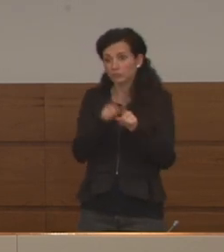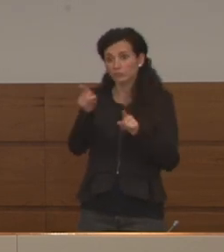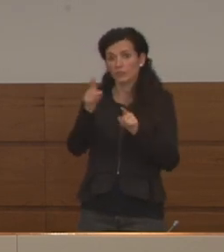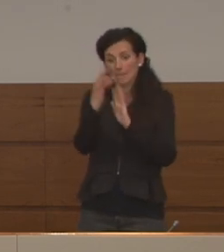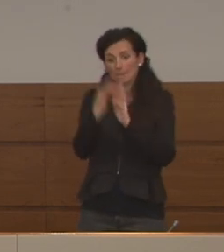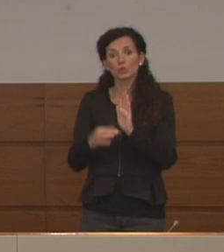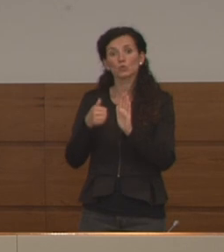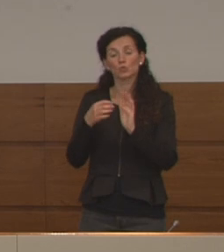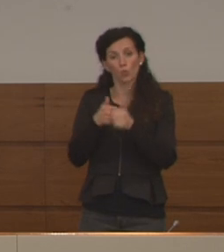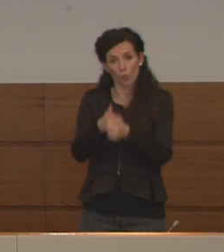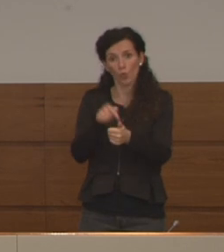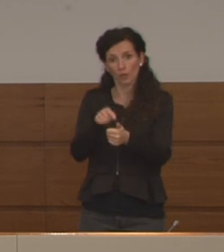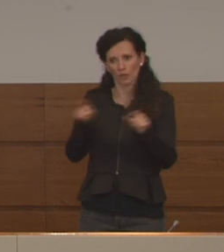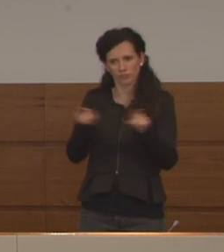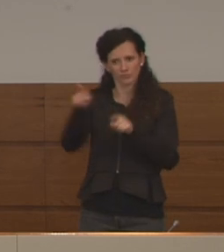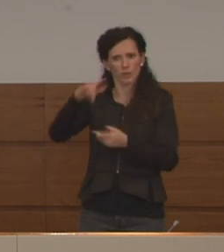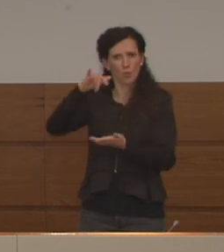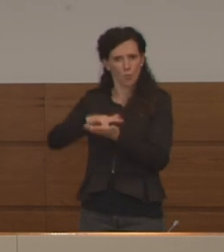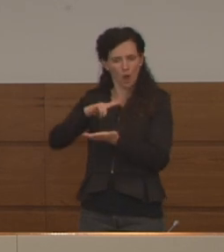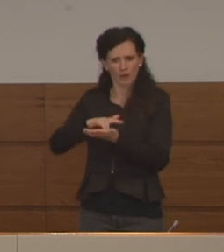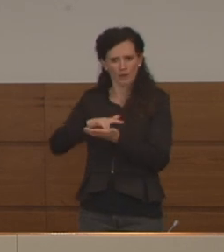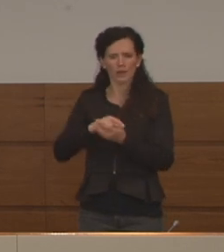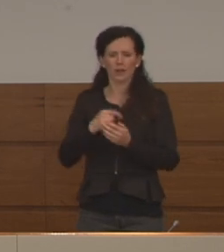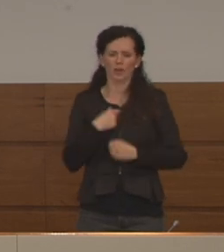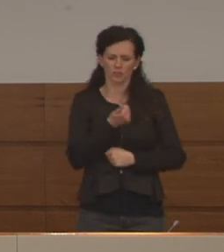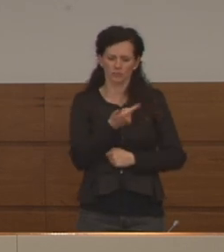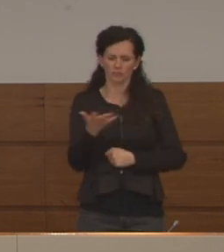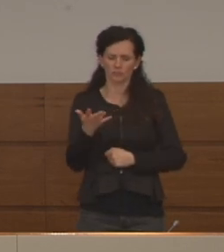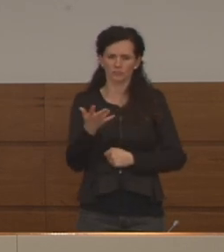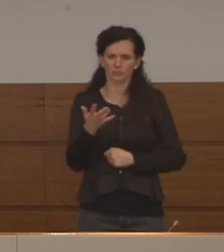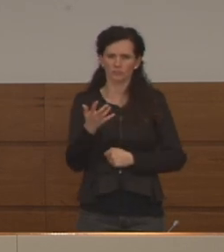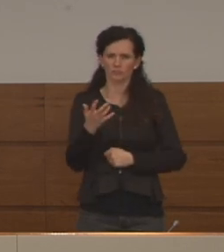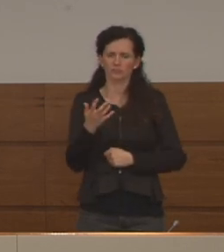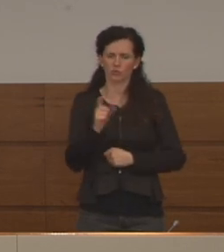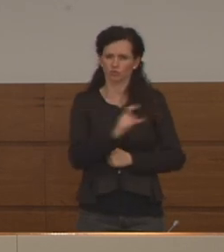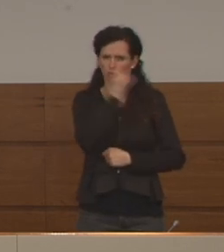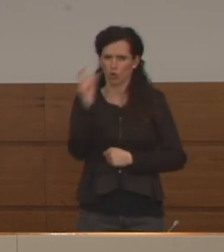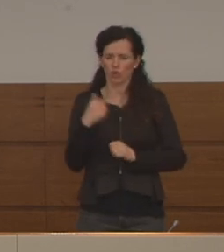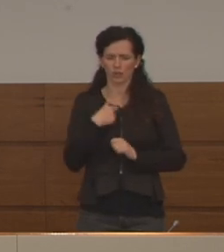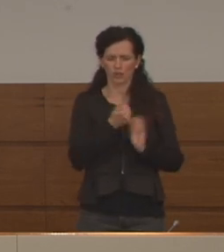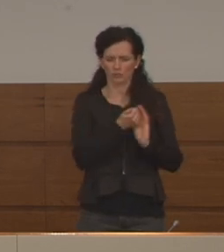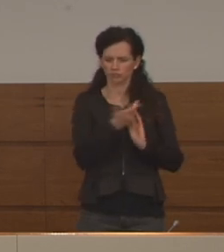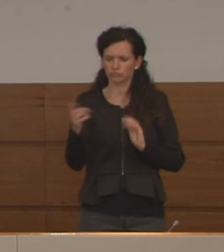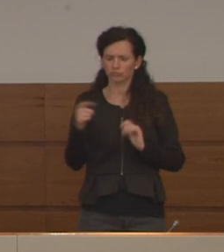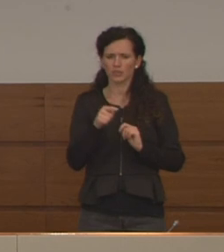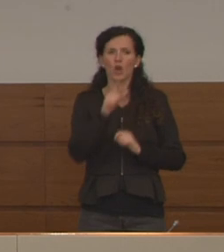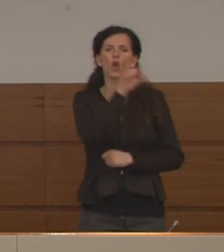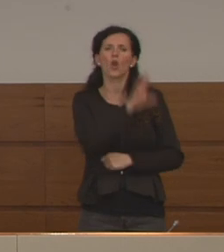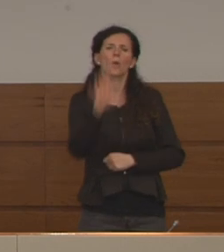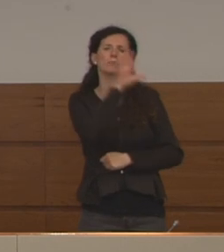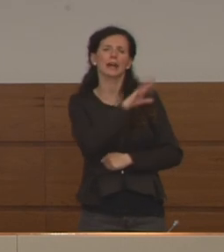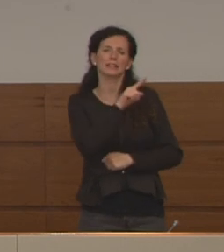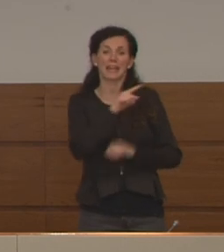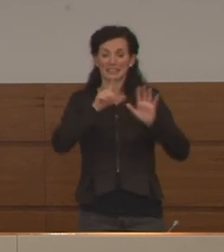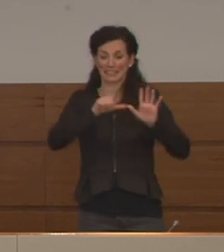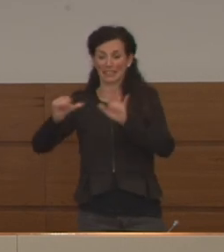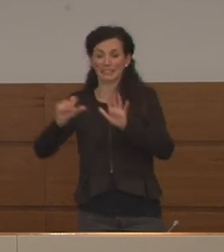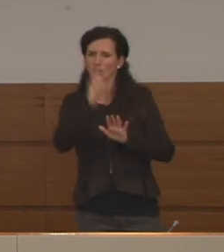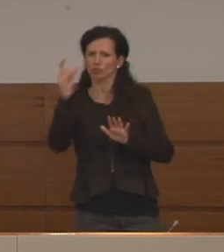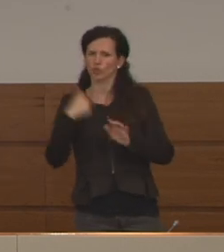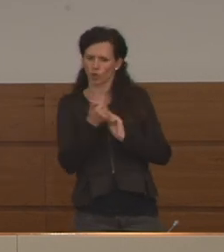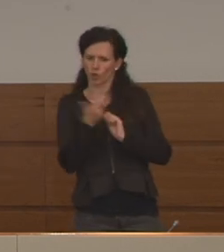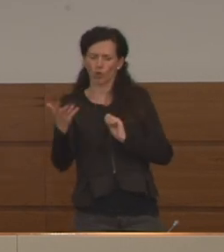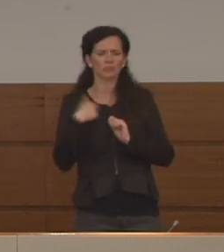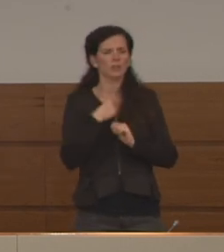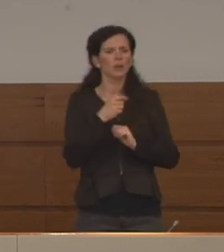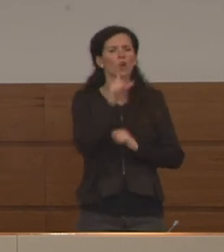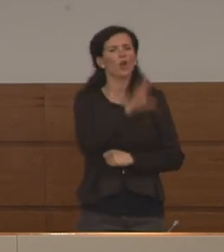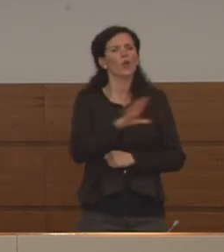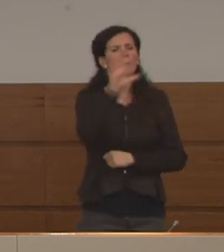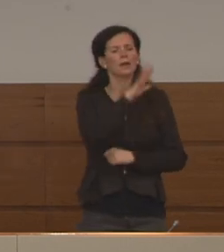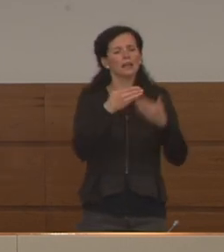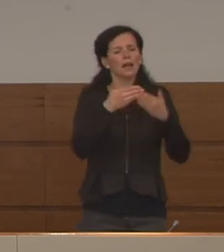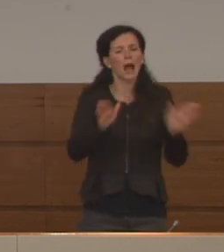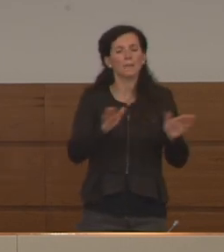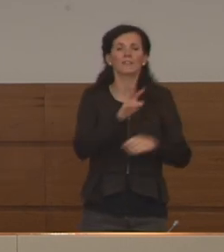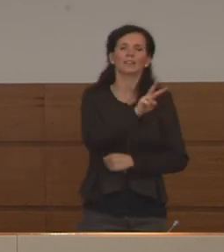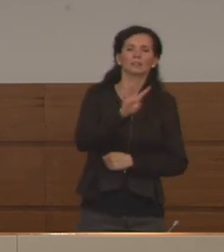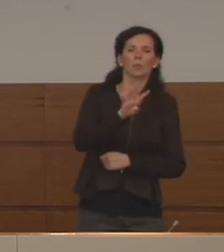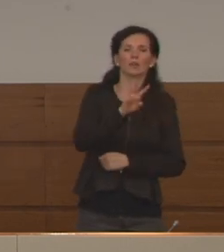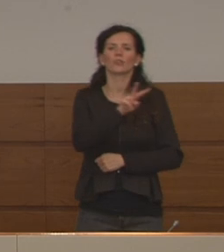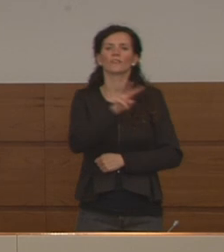contando 76 giorni la Lombardia potrebbe aprire soltanto il 24-25 maggio.